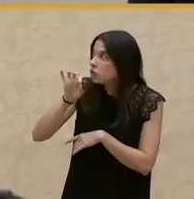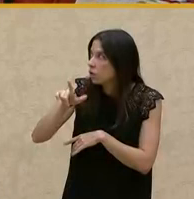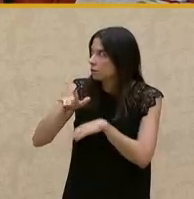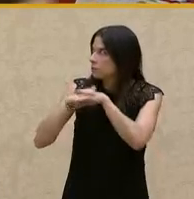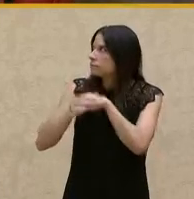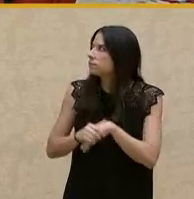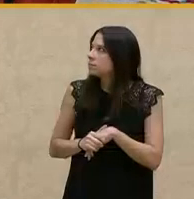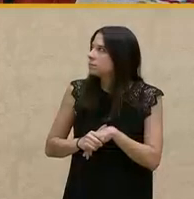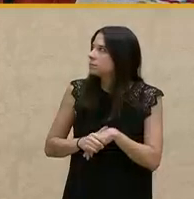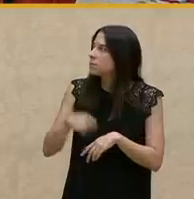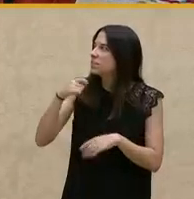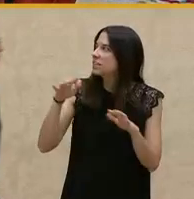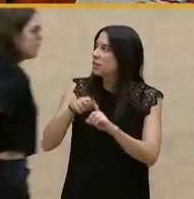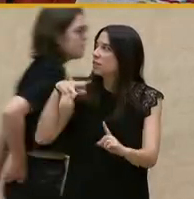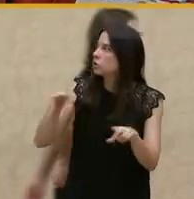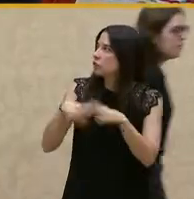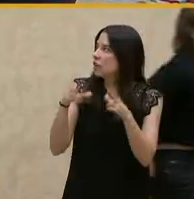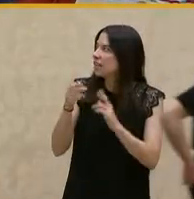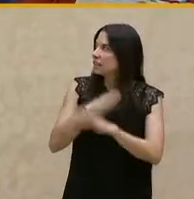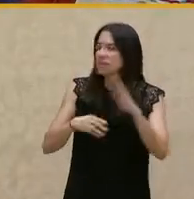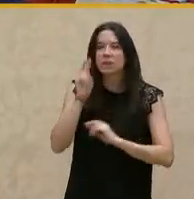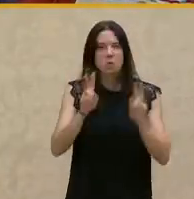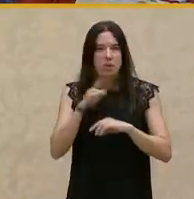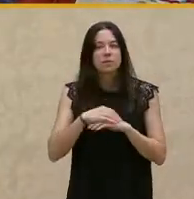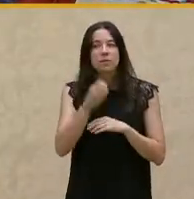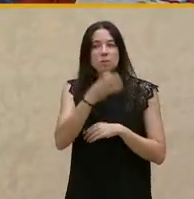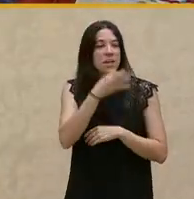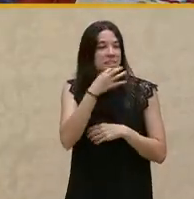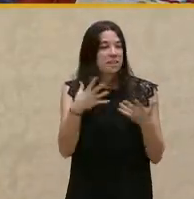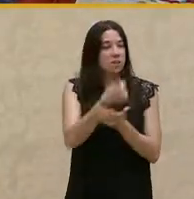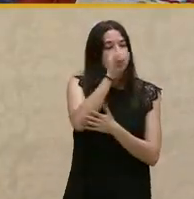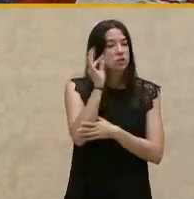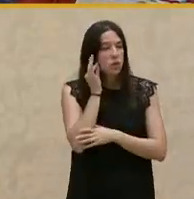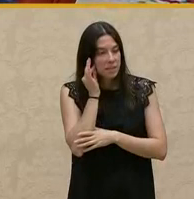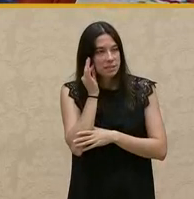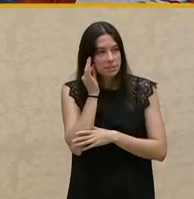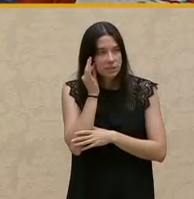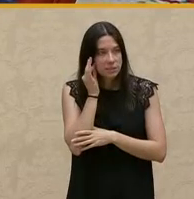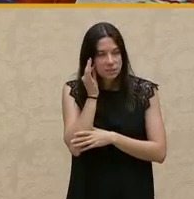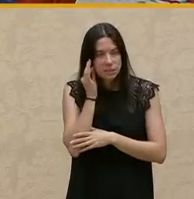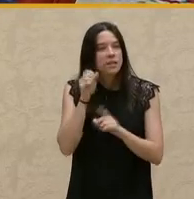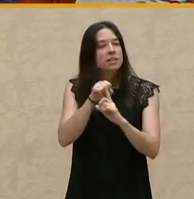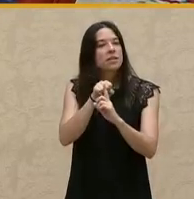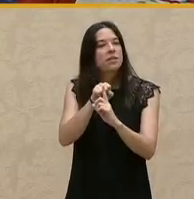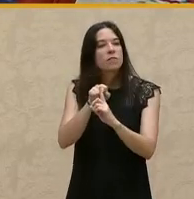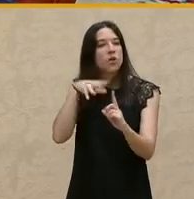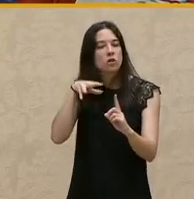Muy buenas tardes a todas y a todos. En nombre del Foro Social de Discapacidad Visual